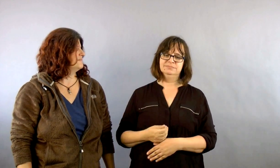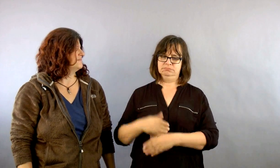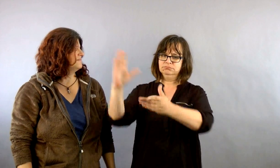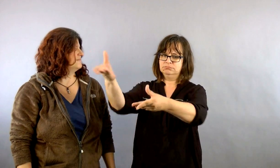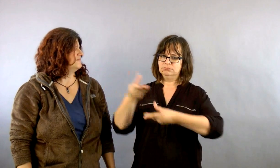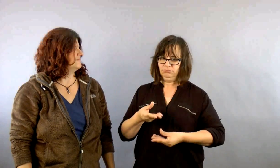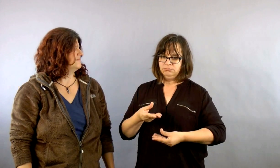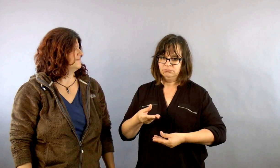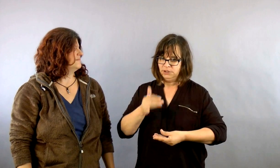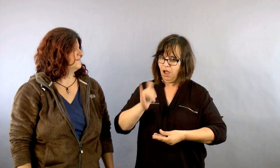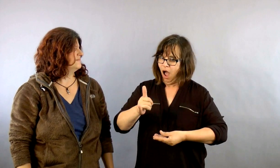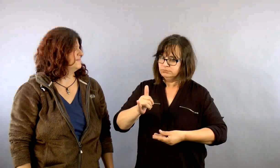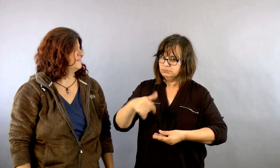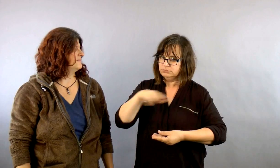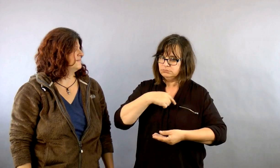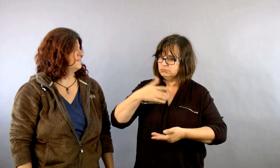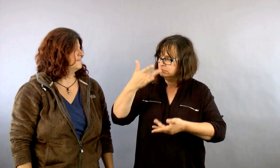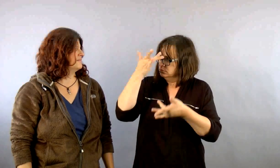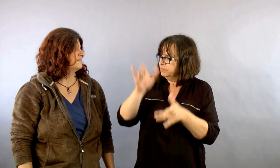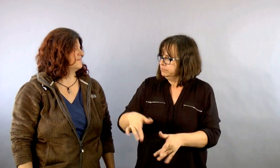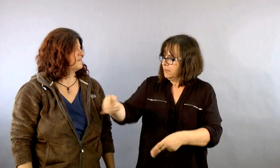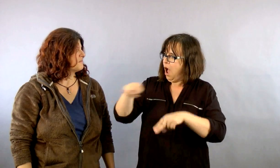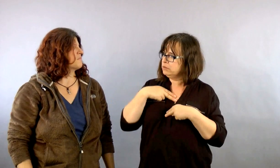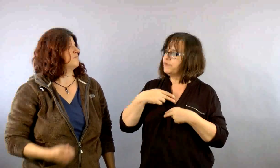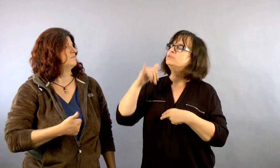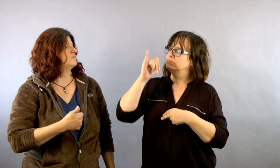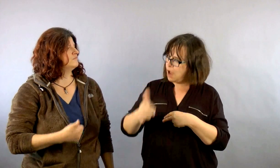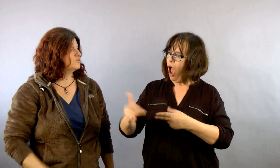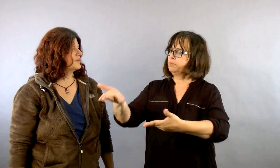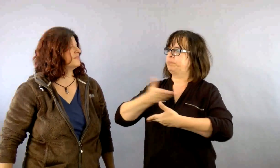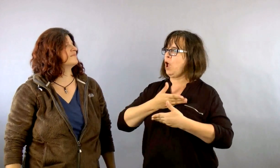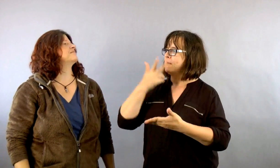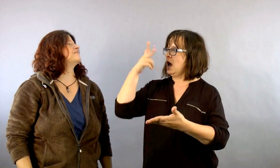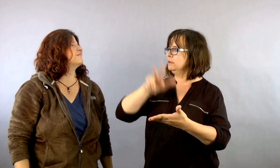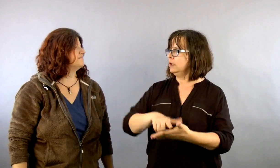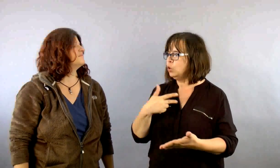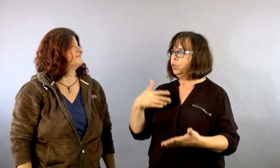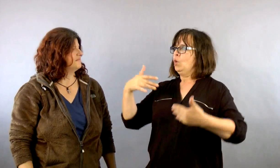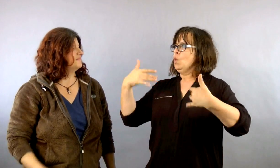eine Antwort kam, dass es klappt.